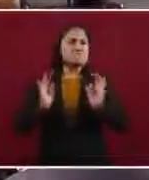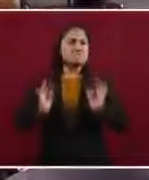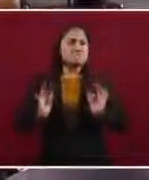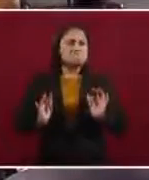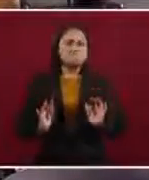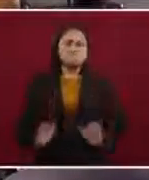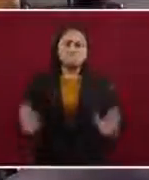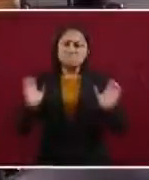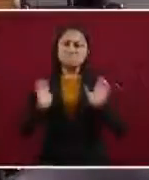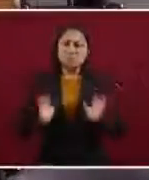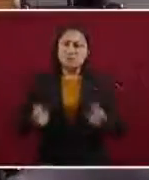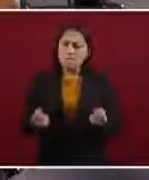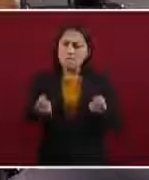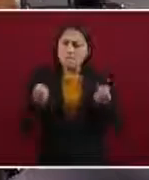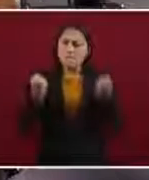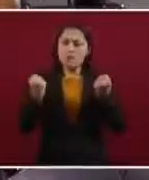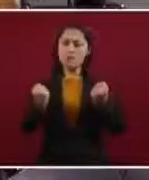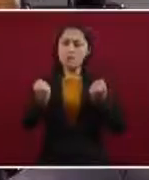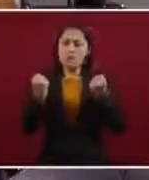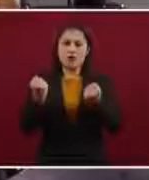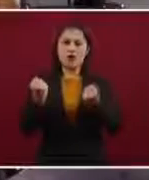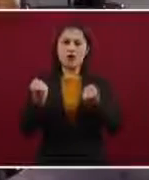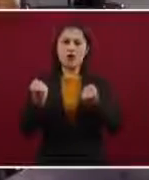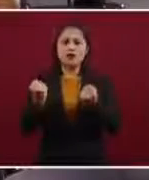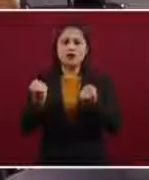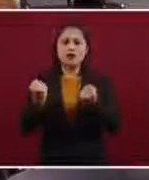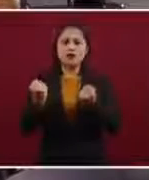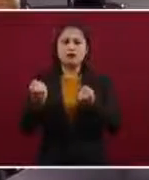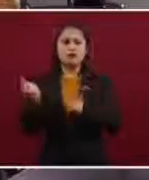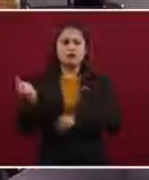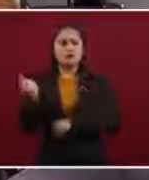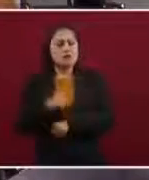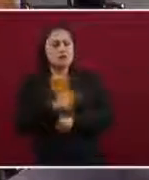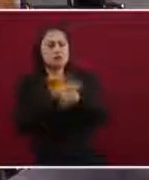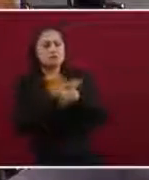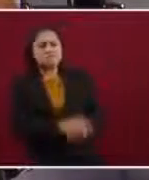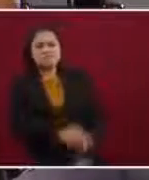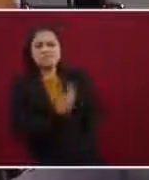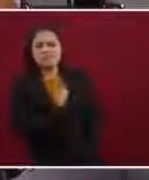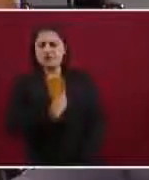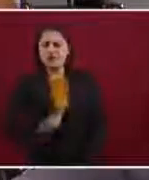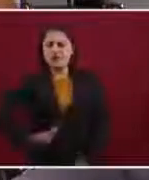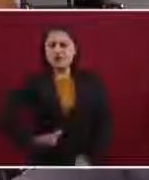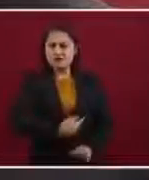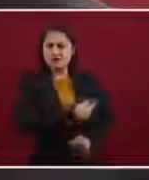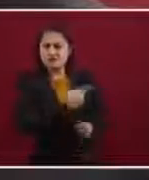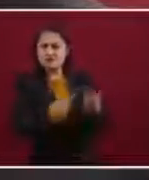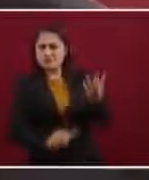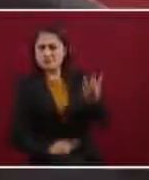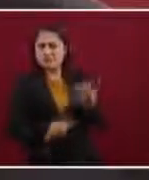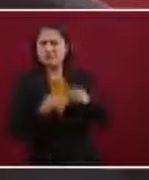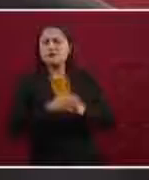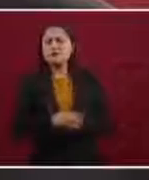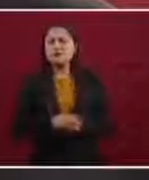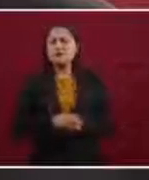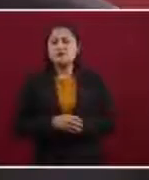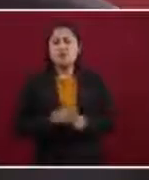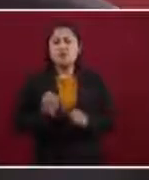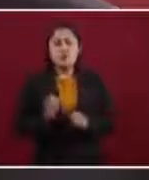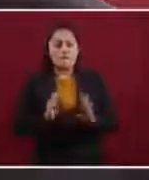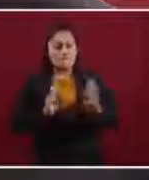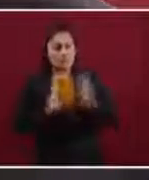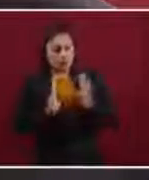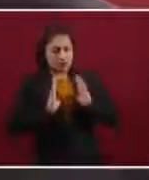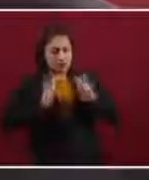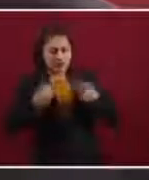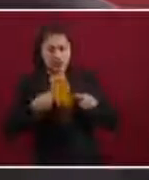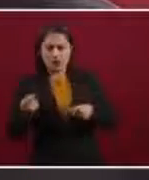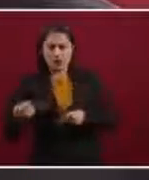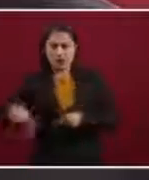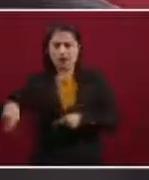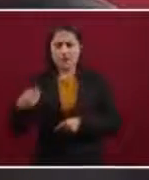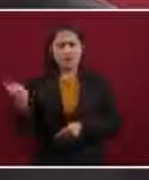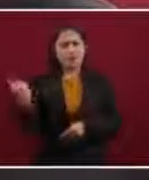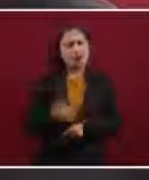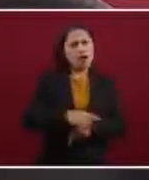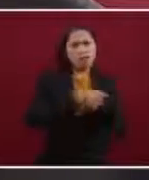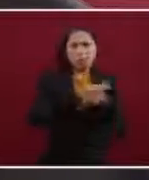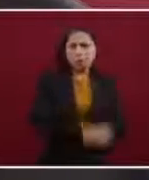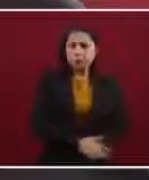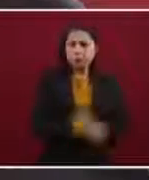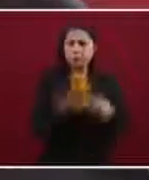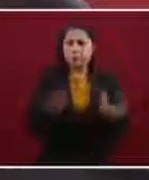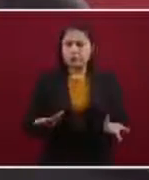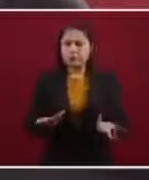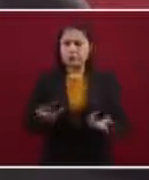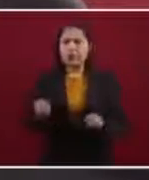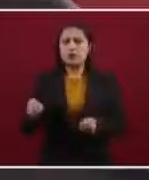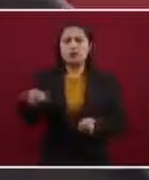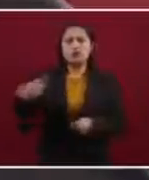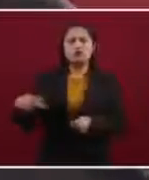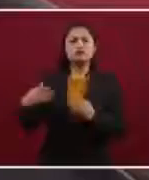poder, que someten a presidentes, que someten a militares, que tienen residencias, que se